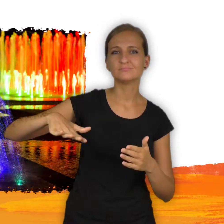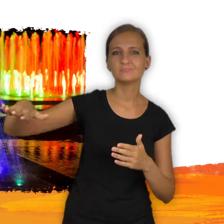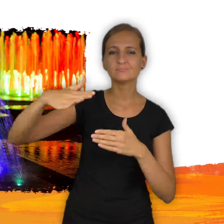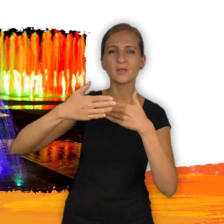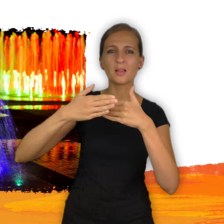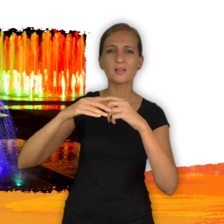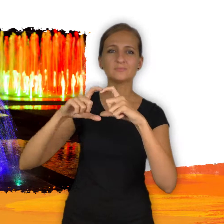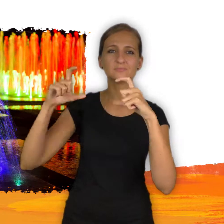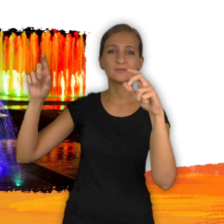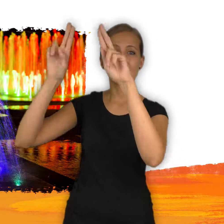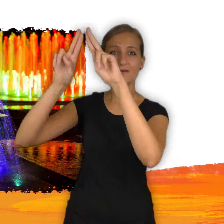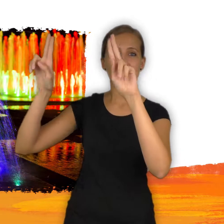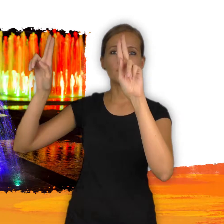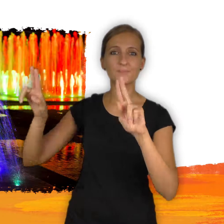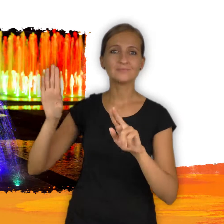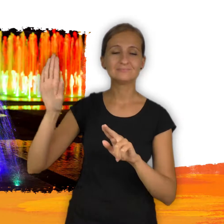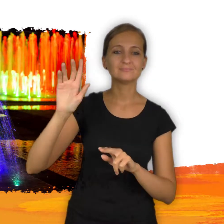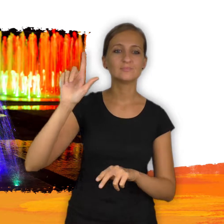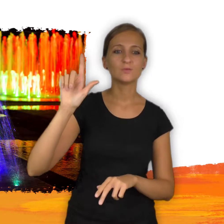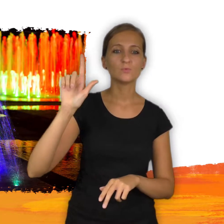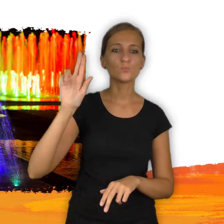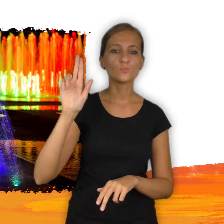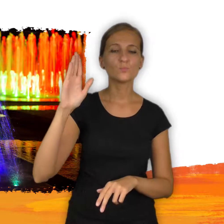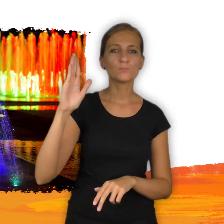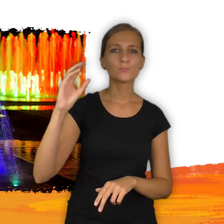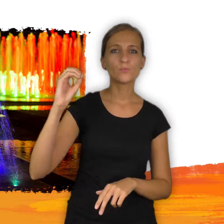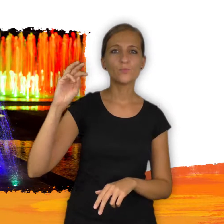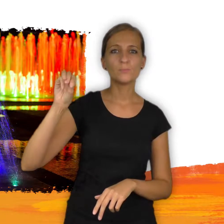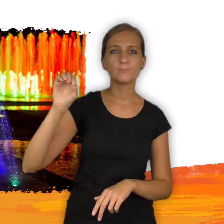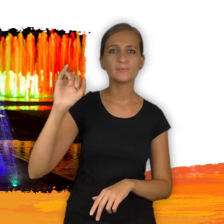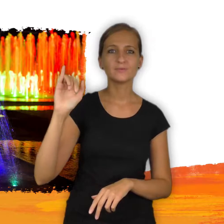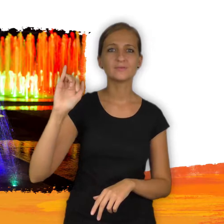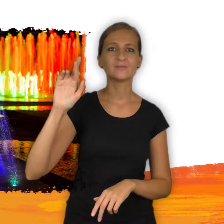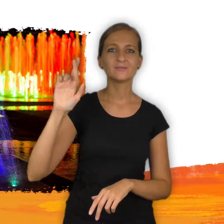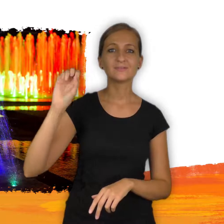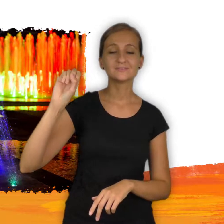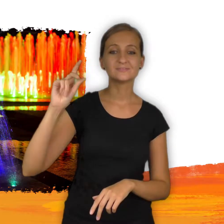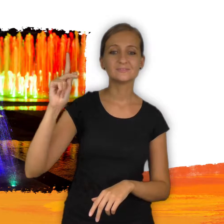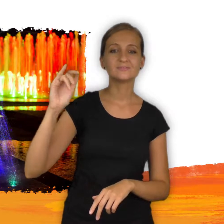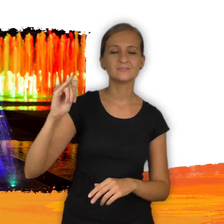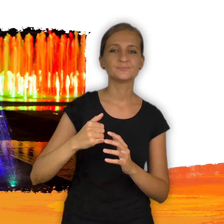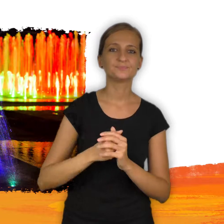Znajduje się przy Zamku Lubomirskich.